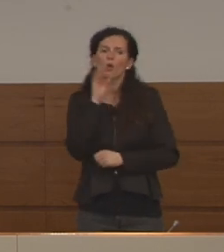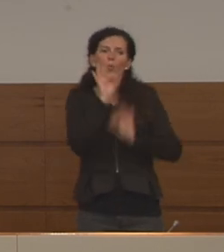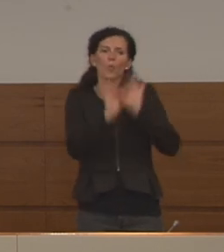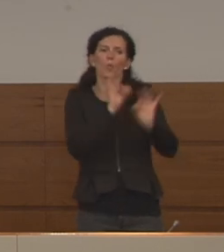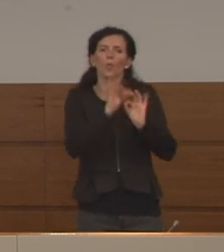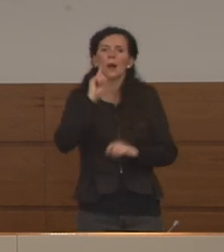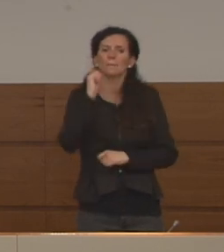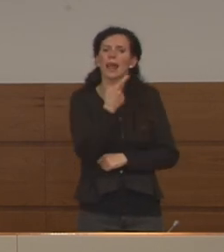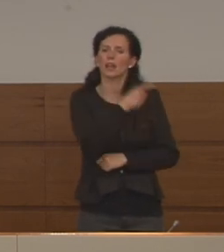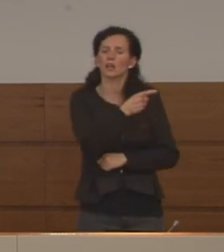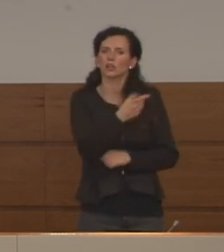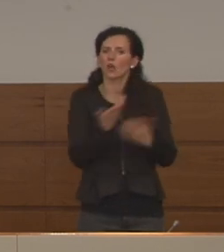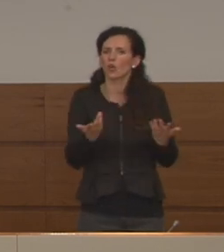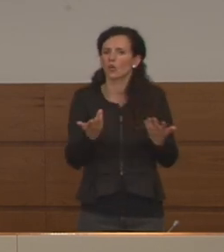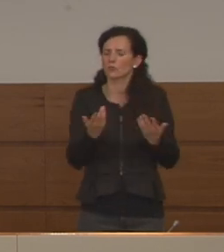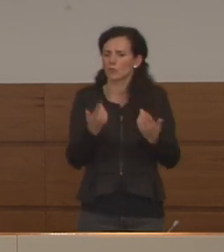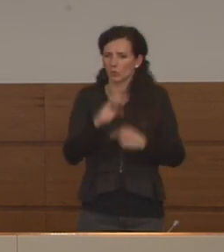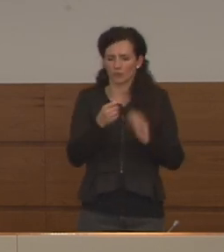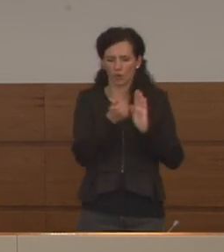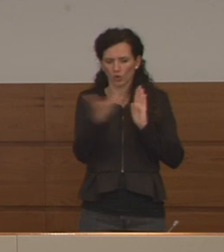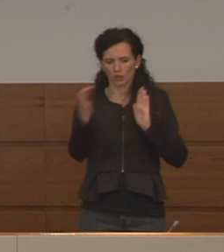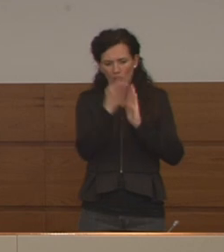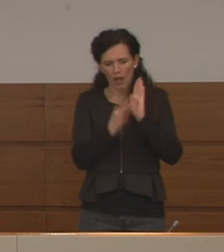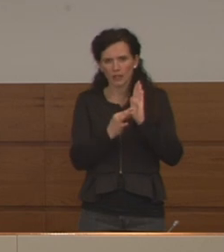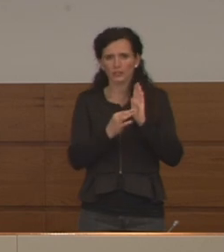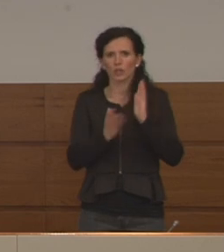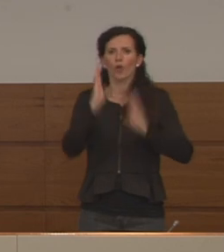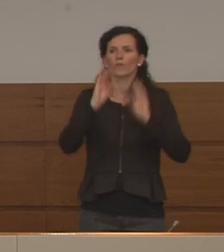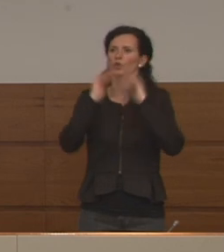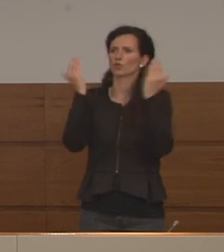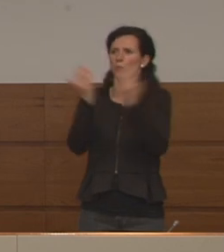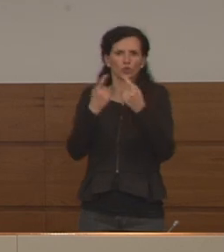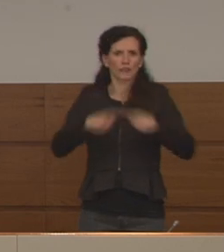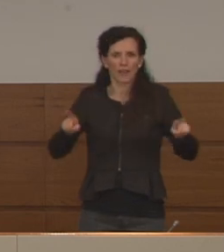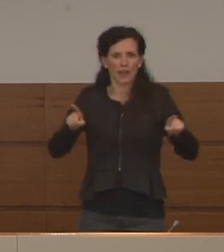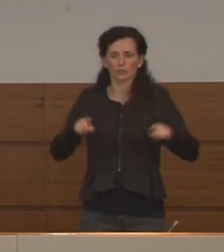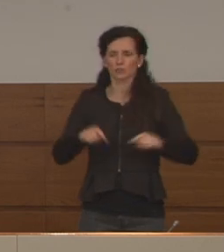un dato assolutamente diverso rispetto al resto del mondo. Grazie.